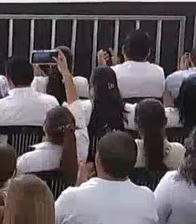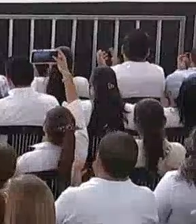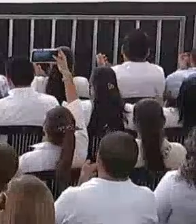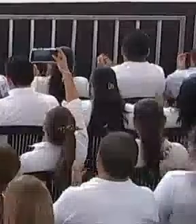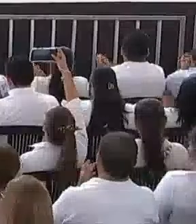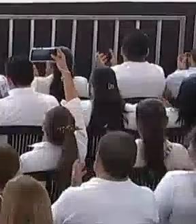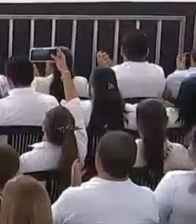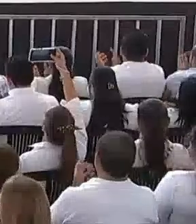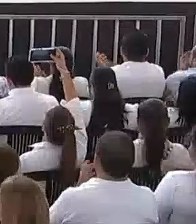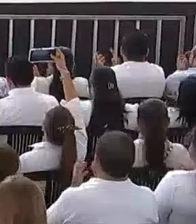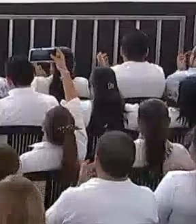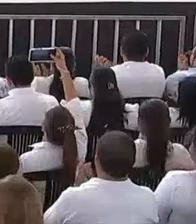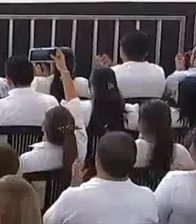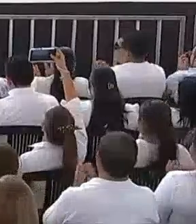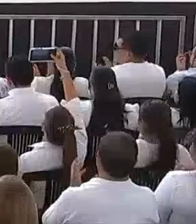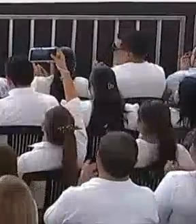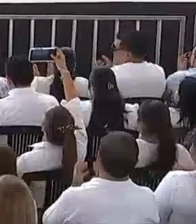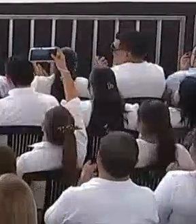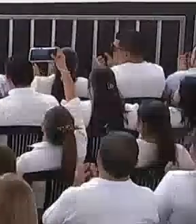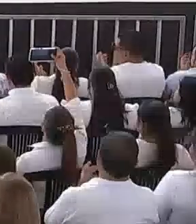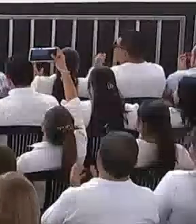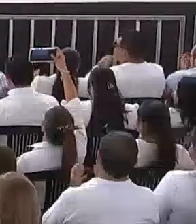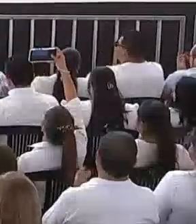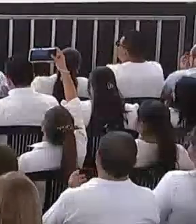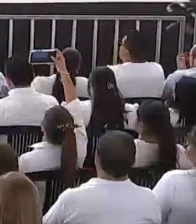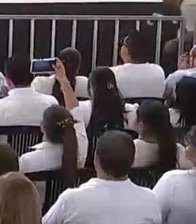Procedemos con el mensaje de bienvenida a cargo